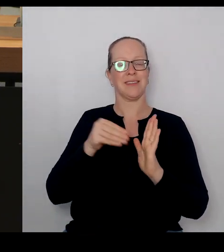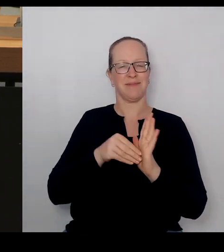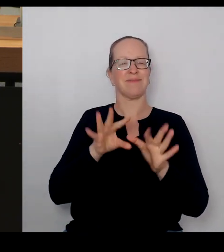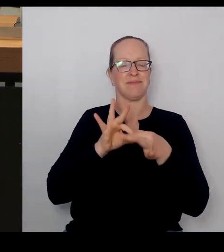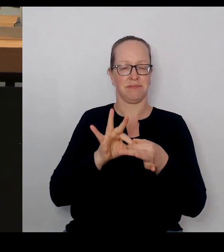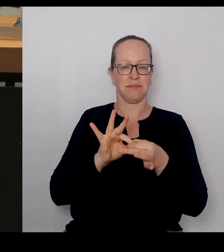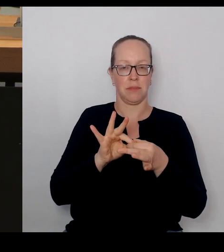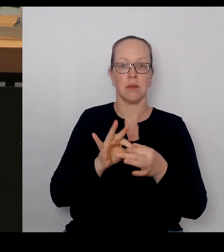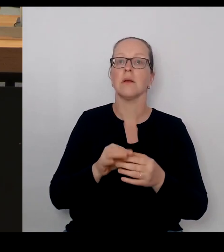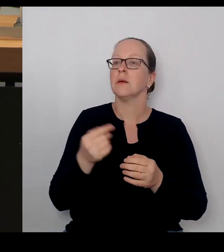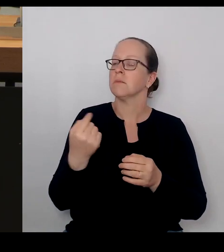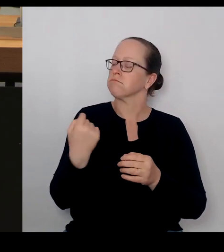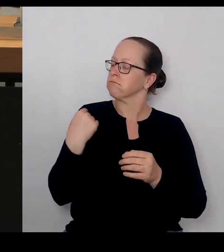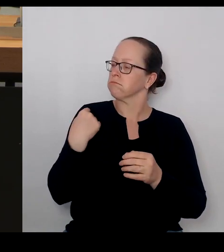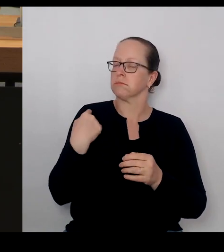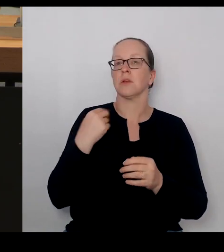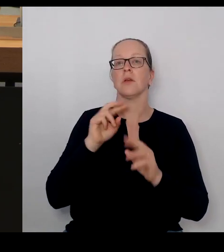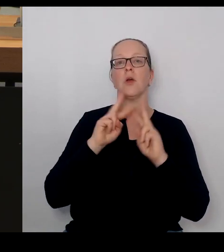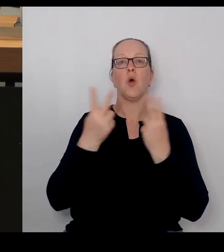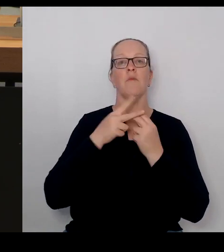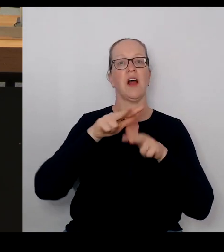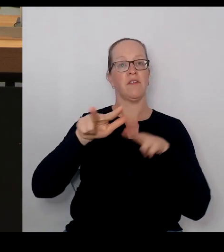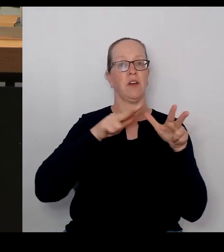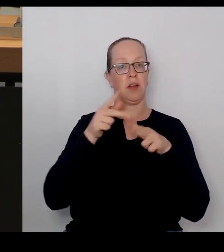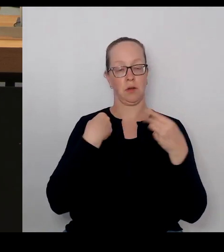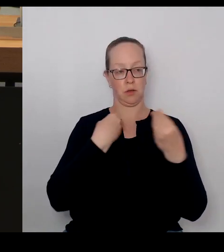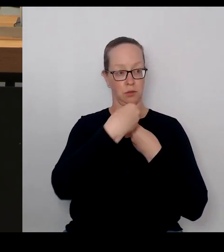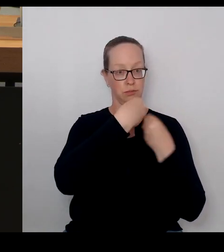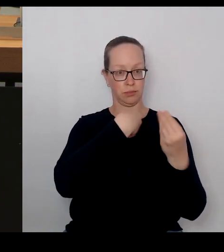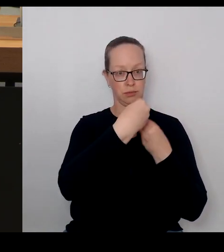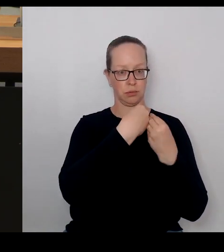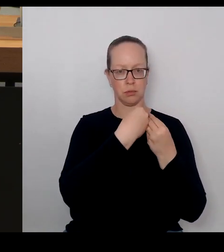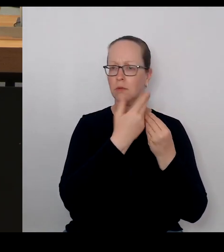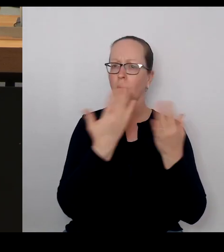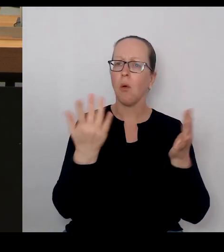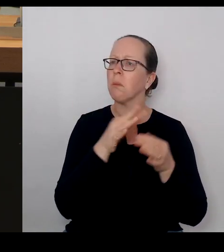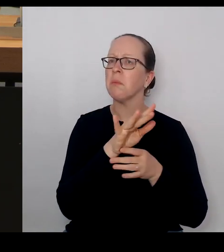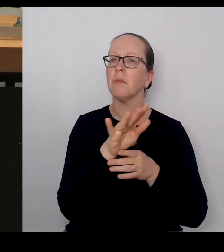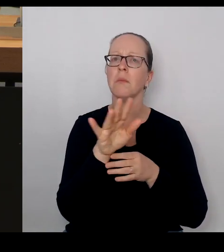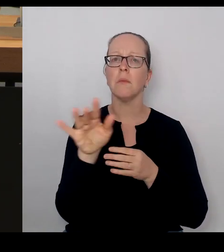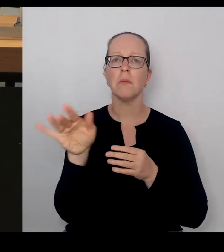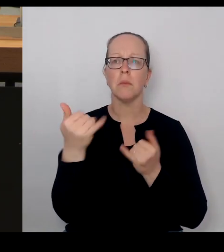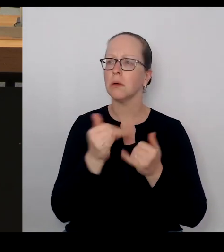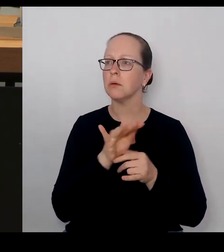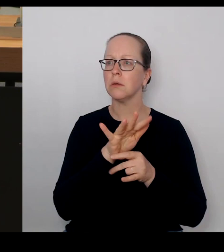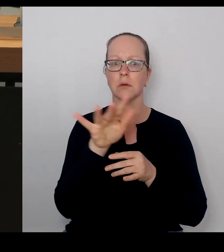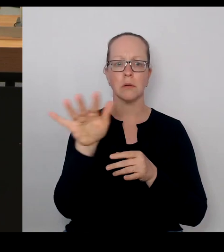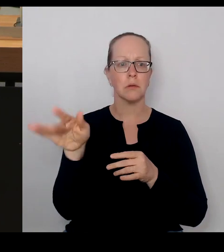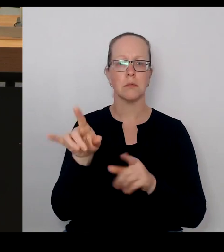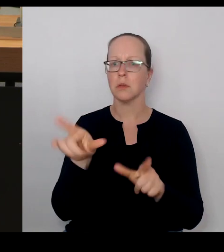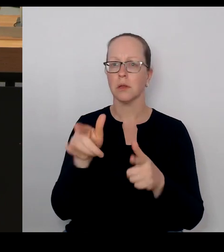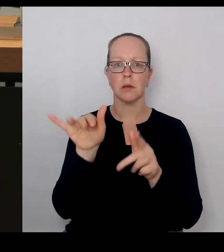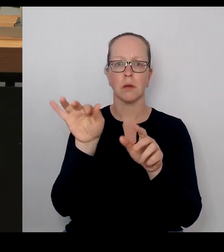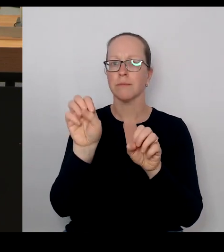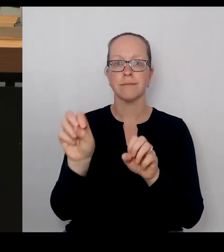wo ist eigentlich die Umweltverwaltung? Die Umweltverwaltung ist gar nicht da. Das ist auch ein bisschen verrückt, dass man jetzt sind die da, ach, da